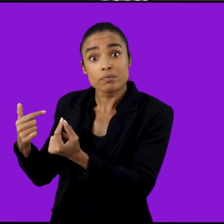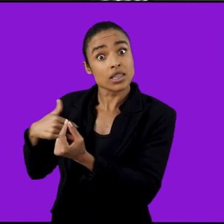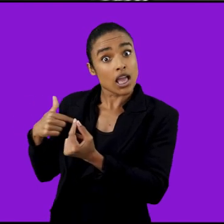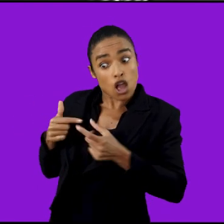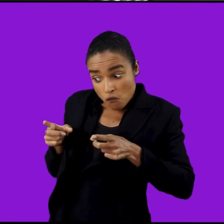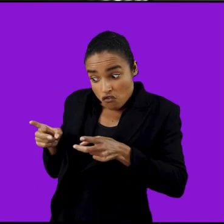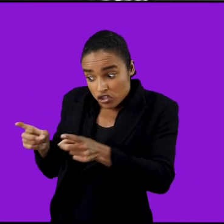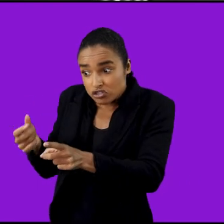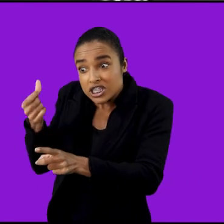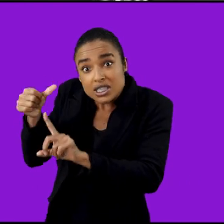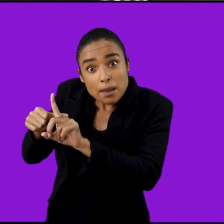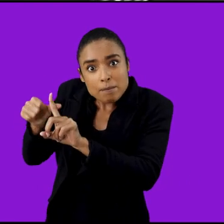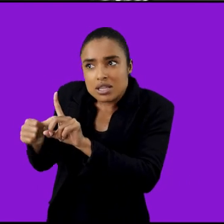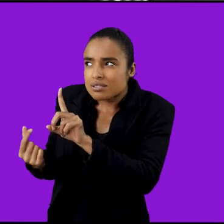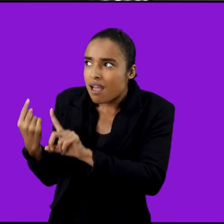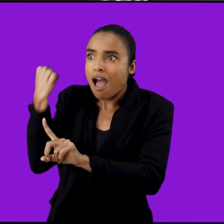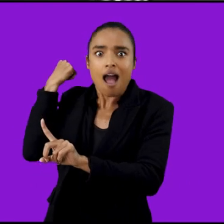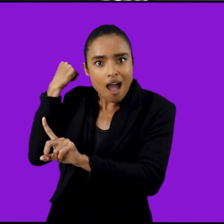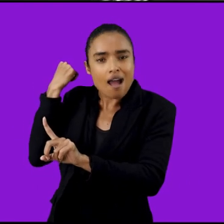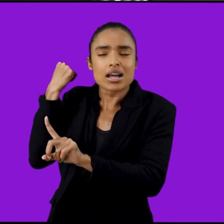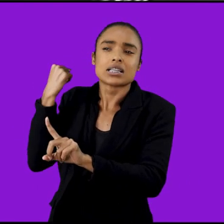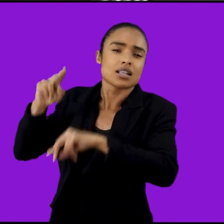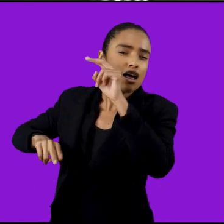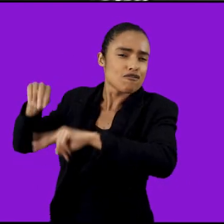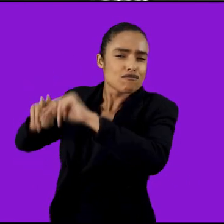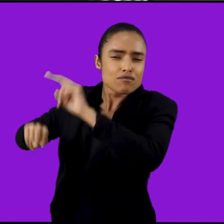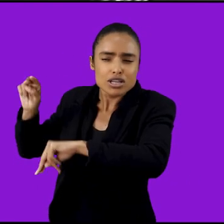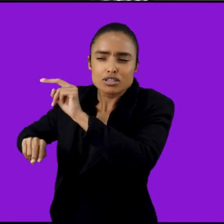quente seis meses antes, numa festa junina ali na região da Vila Buarque. A gente juntou